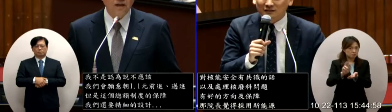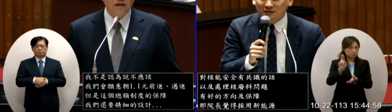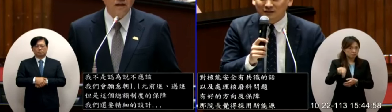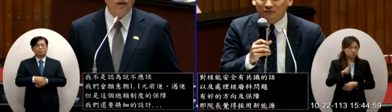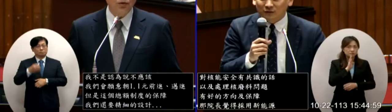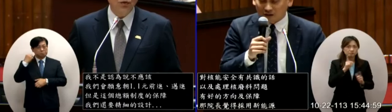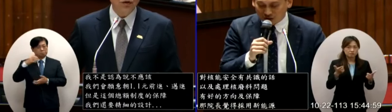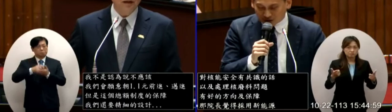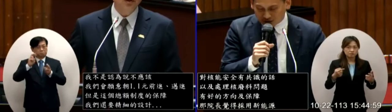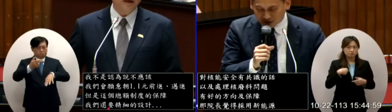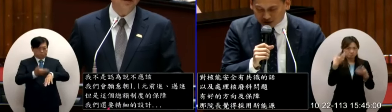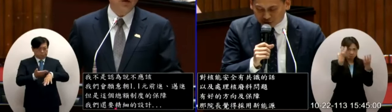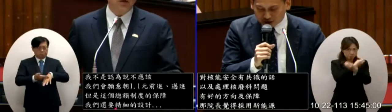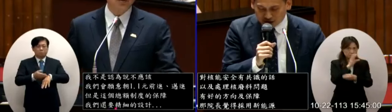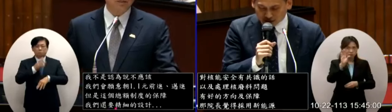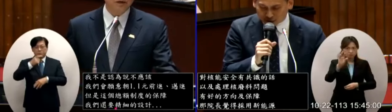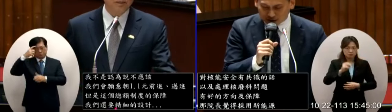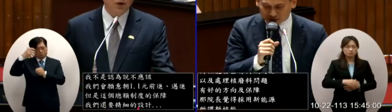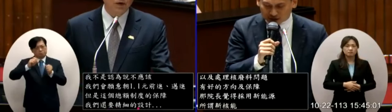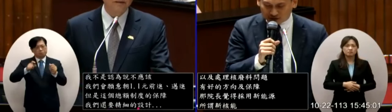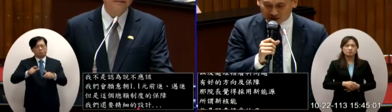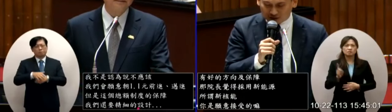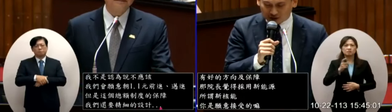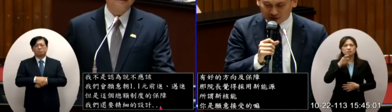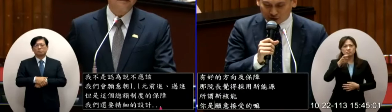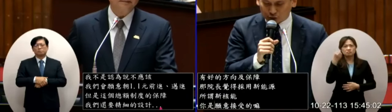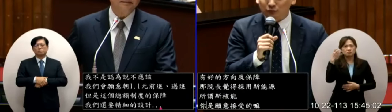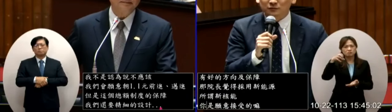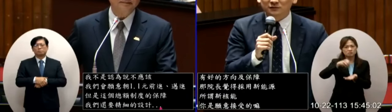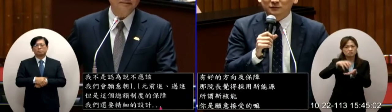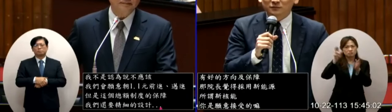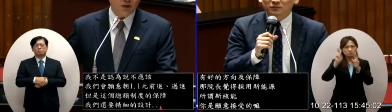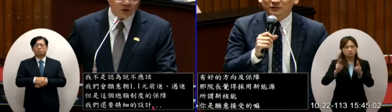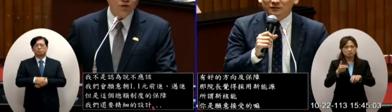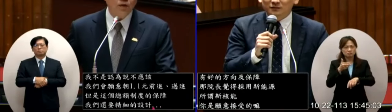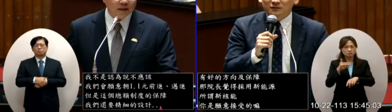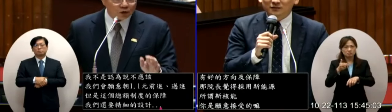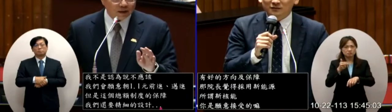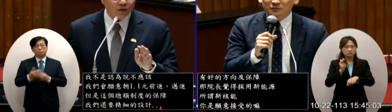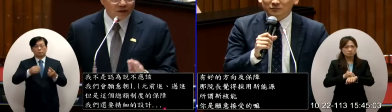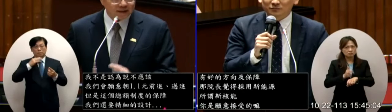新的核能技術 請問一下什麼叫新核能技術 就是說跟傳統